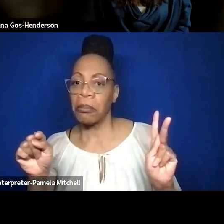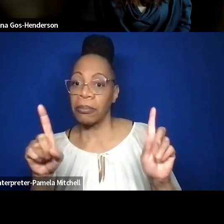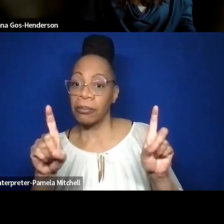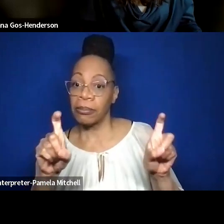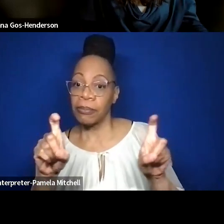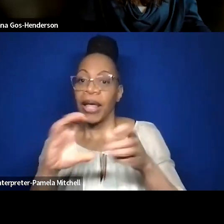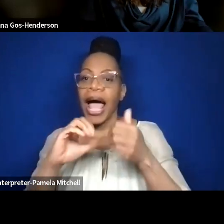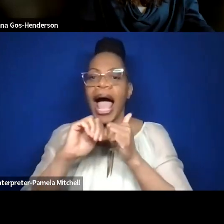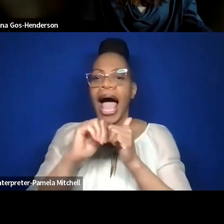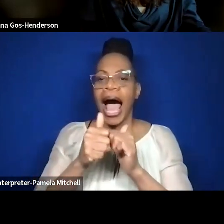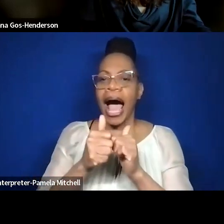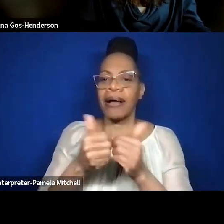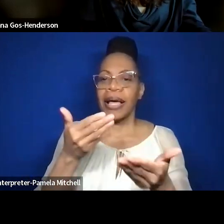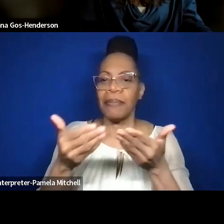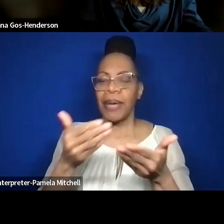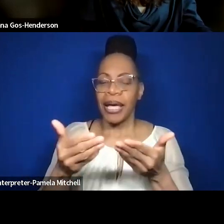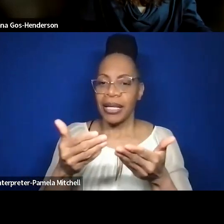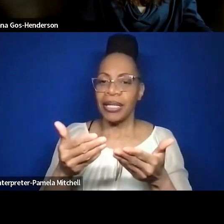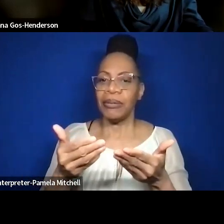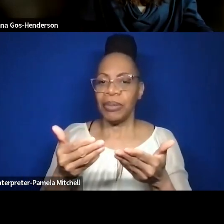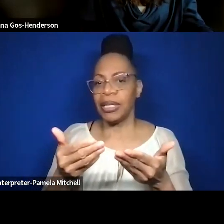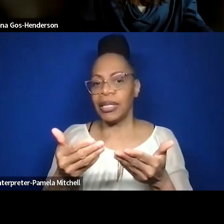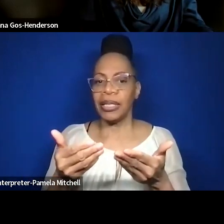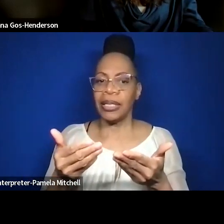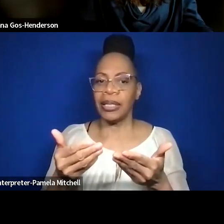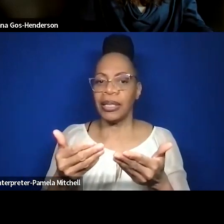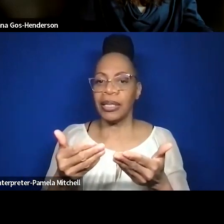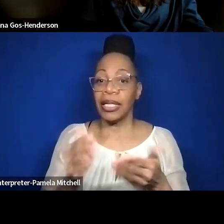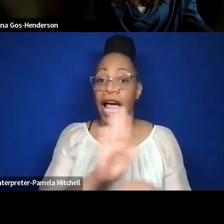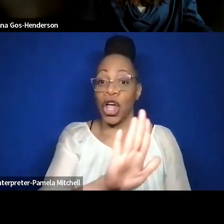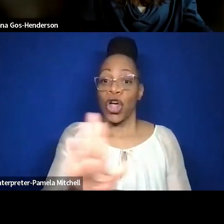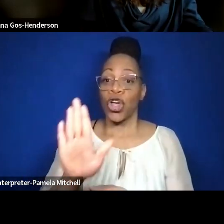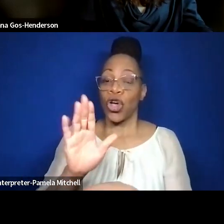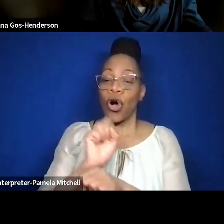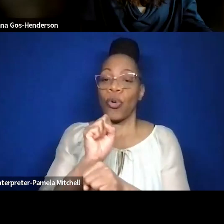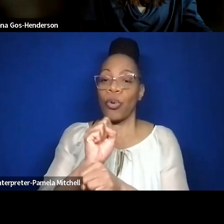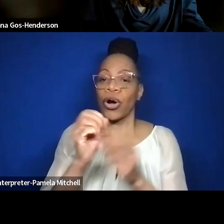sobre cómo eso ha hecho tu trabajo, Zuzanna, más efectivo al utilizar ERE?